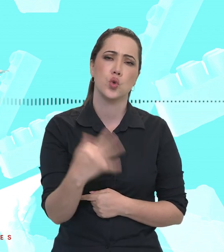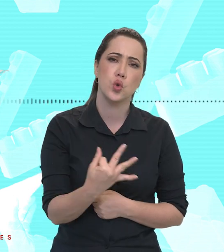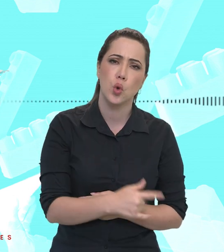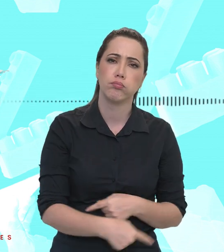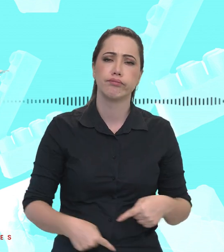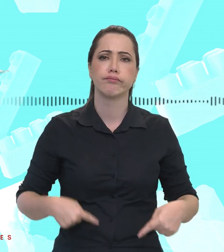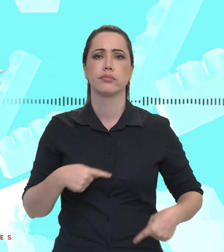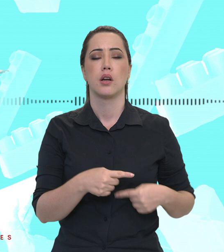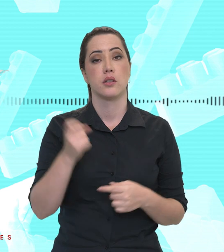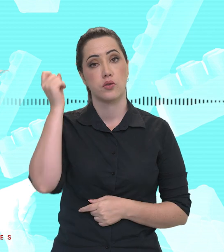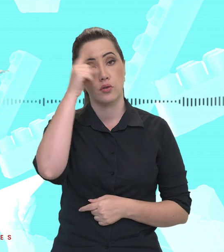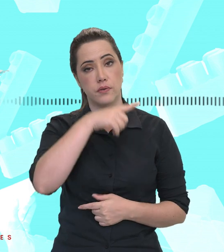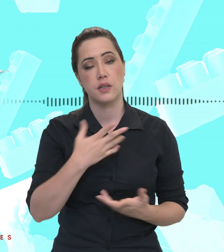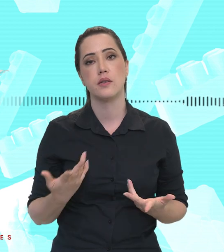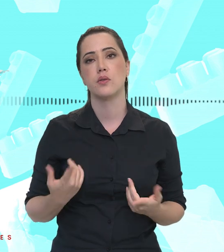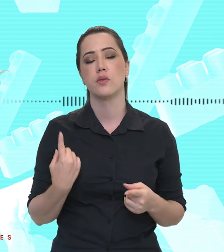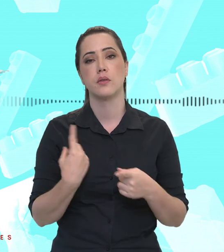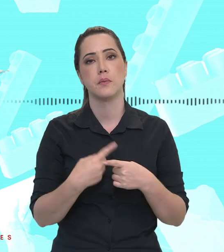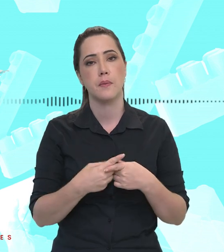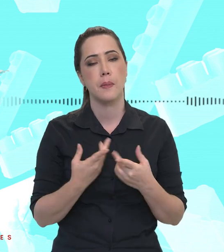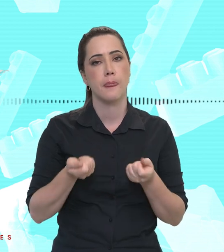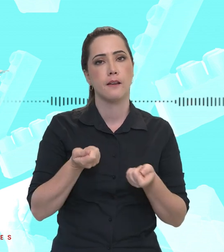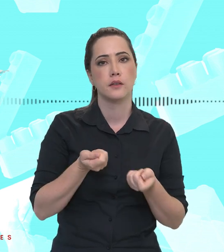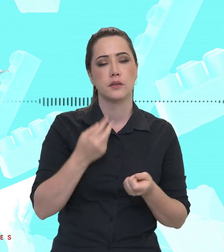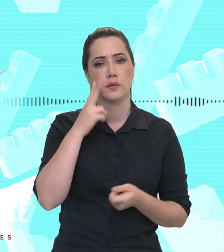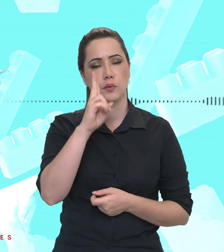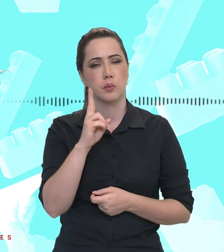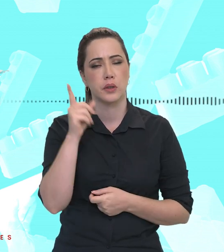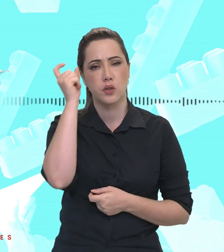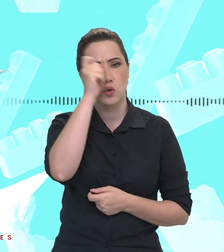choro de cólica. É muito difícil. Tinha horas que parecia que eu realmente estava